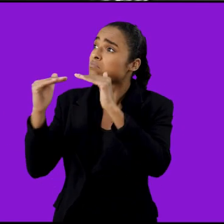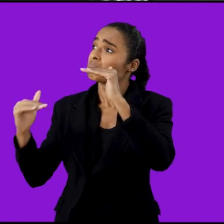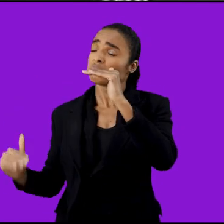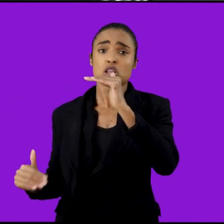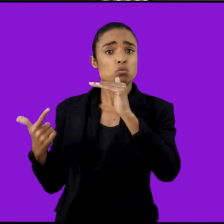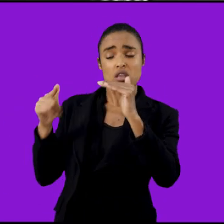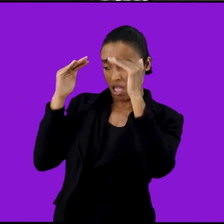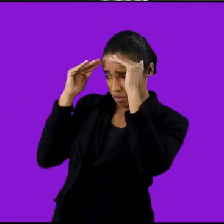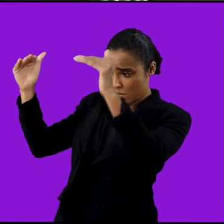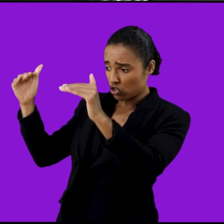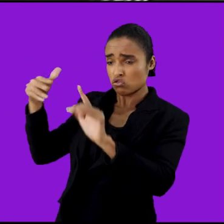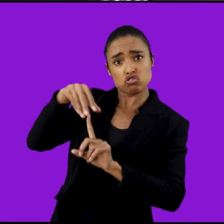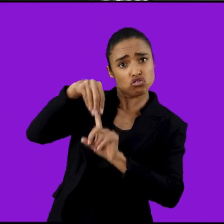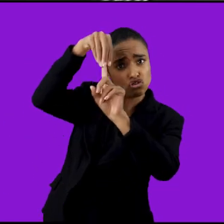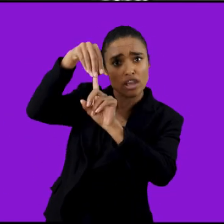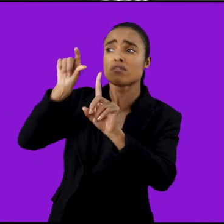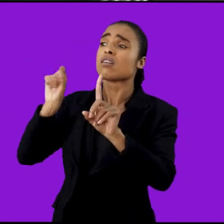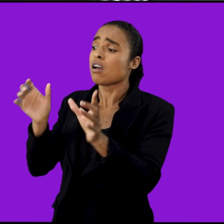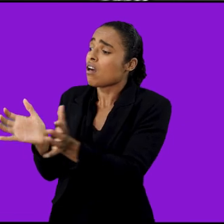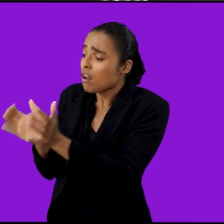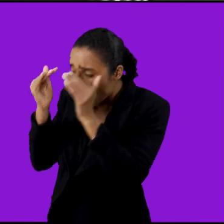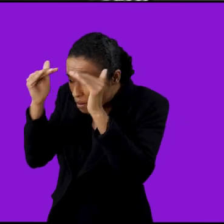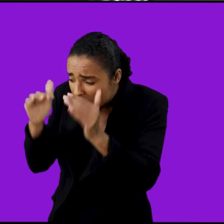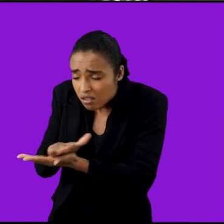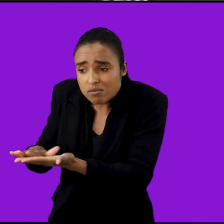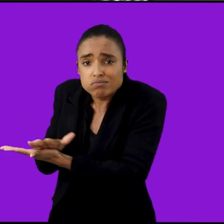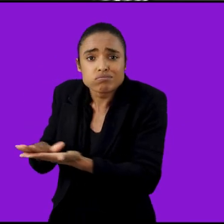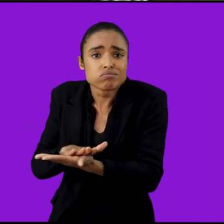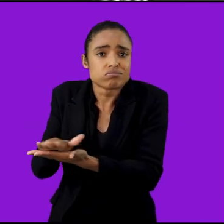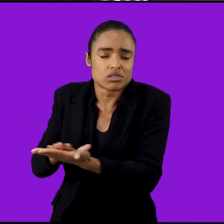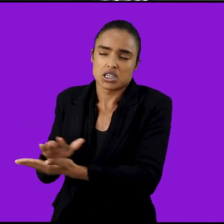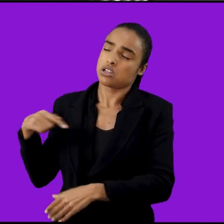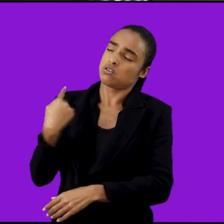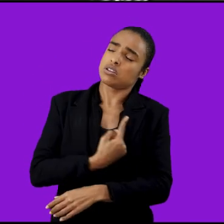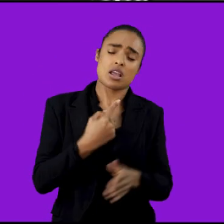frágil a questão da saúde mental… E quando perguntam: “A mas tem preto aqui? Tem, aqui